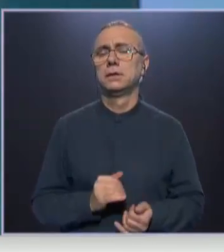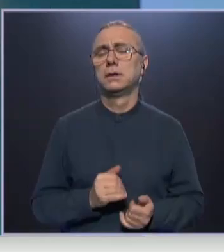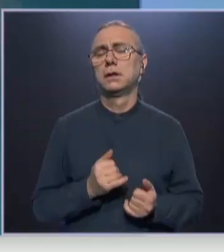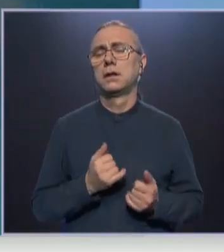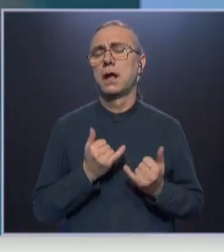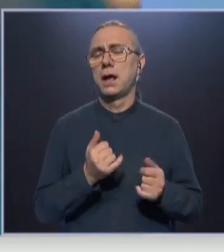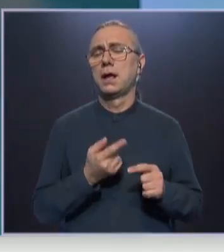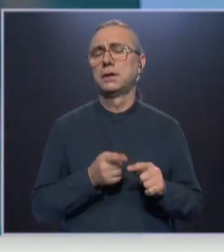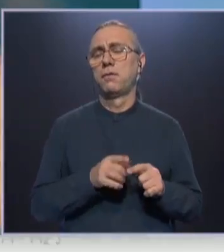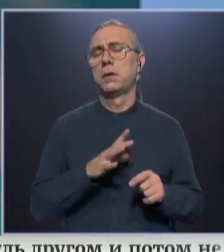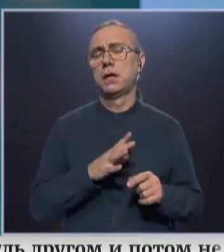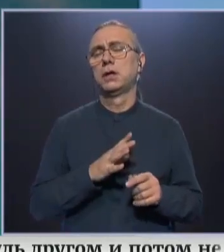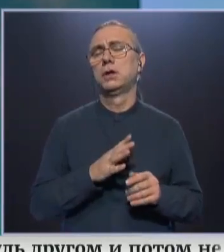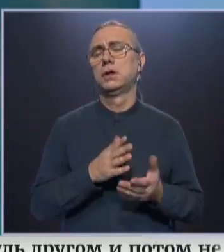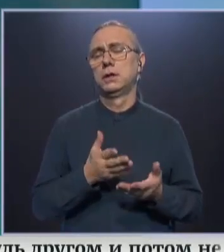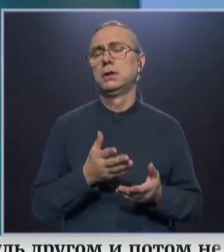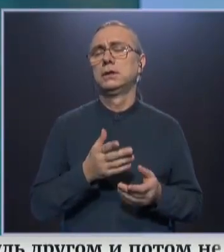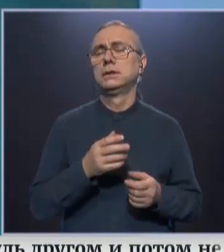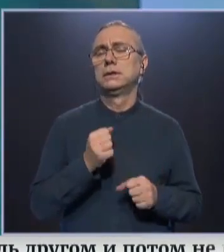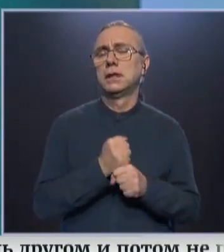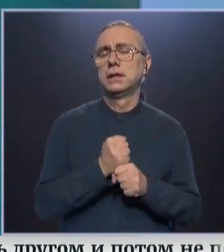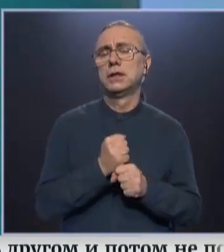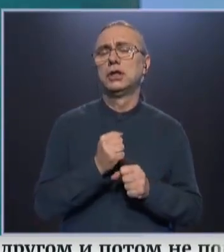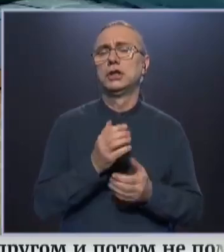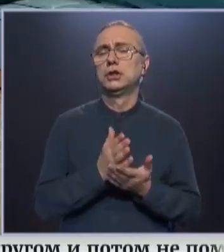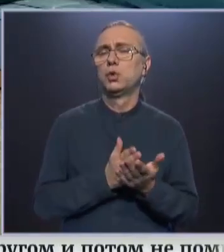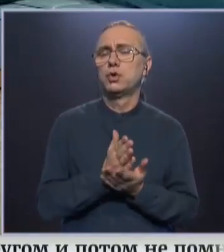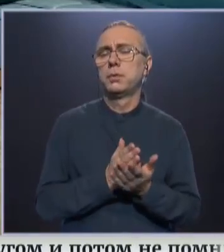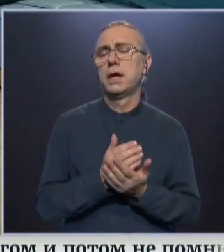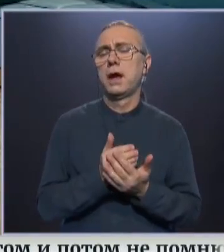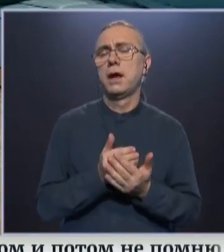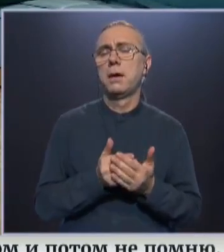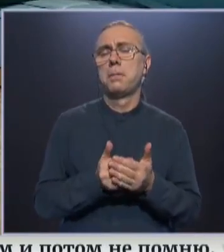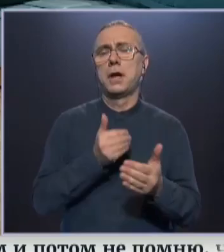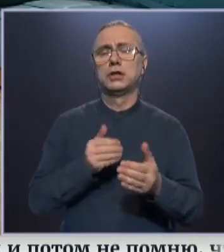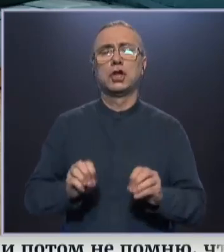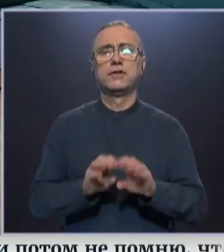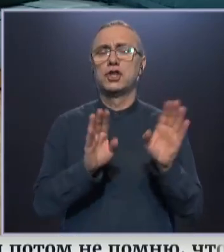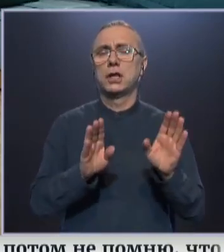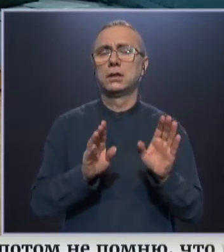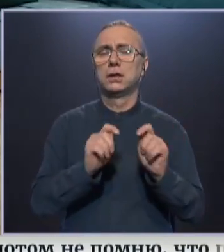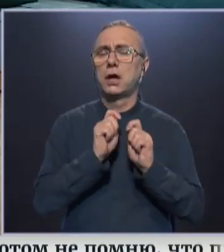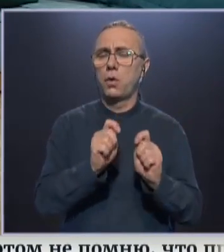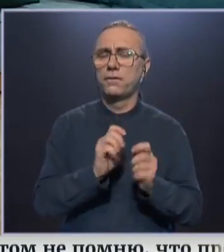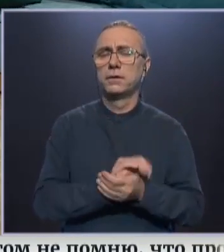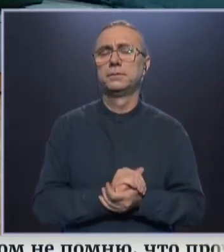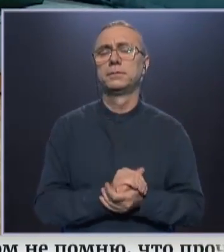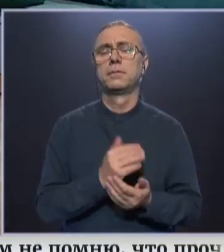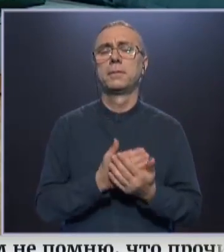божественные службы прежде священных Даров Так что среда Вечер накануне четверга Пятница на вечерний тоже